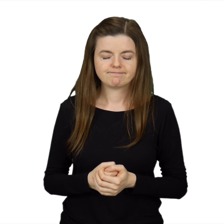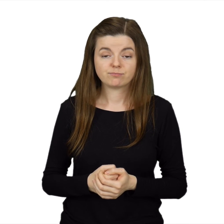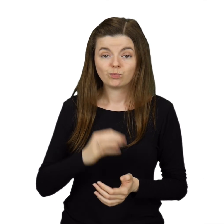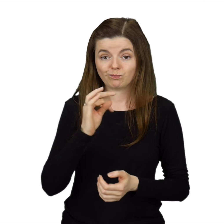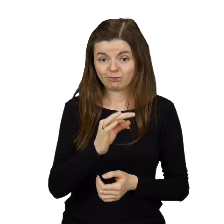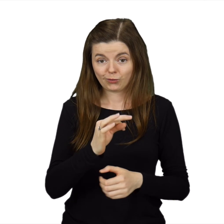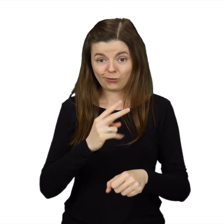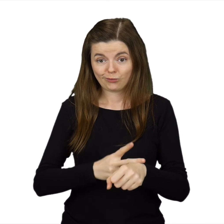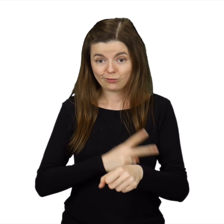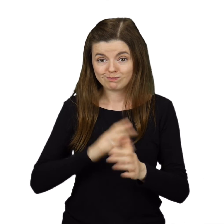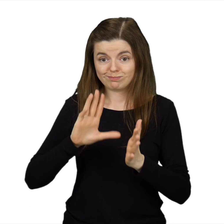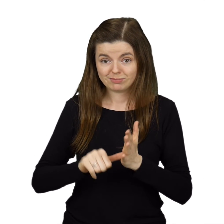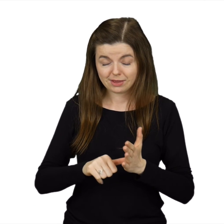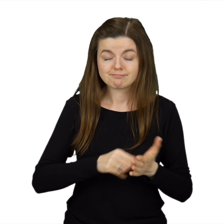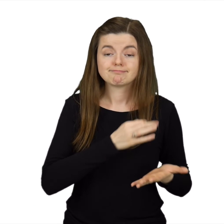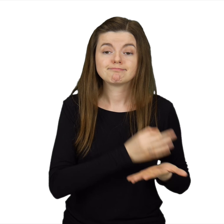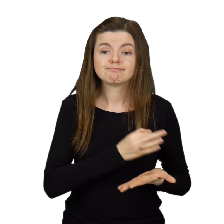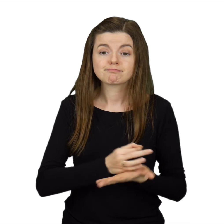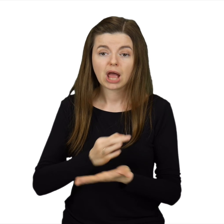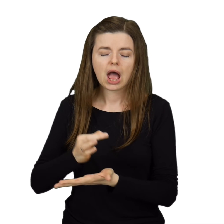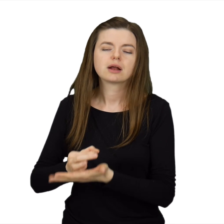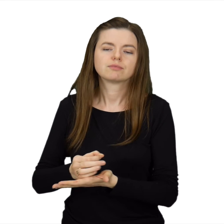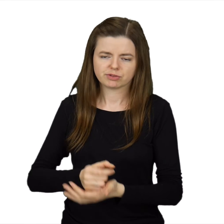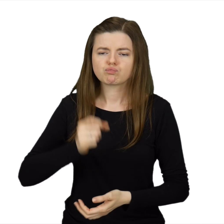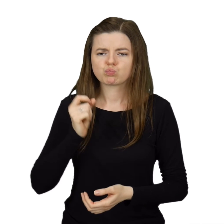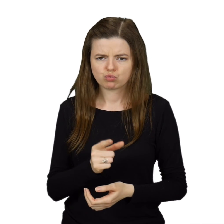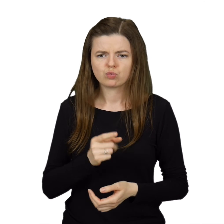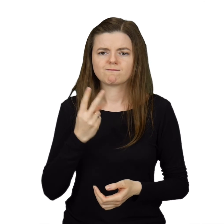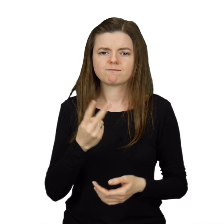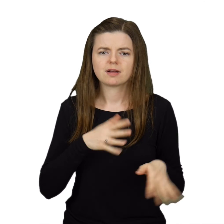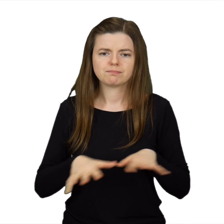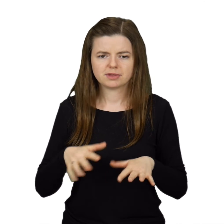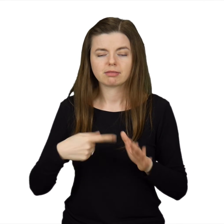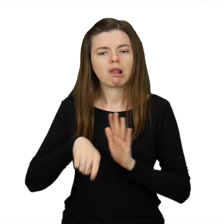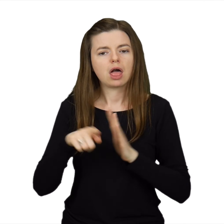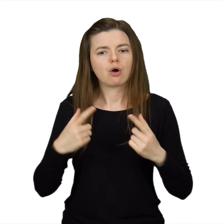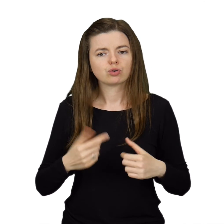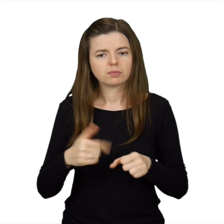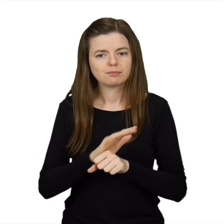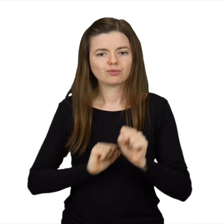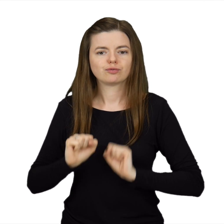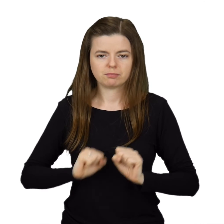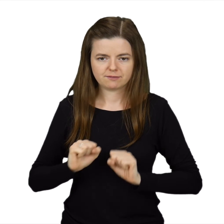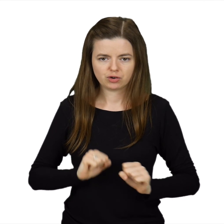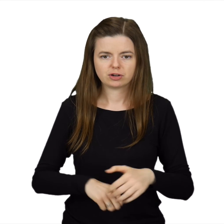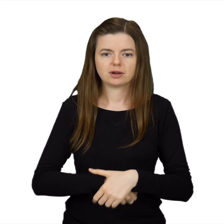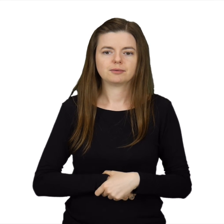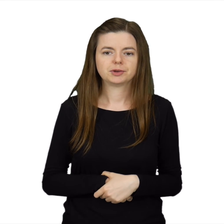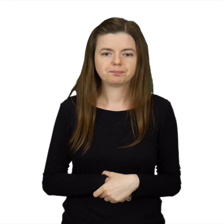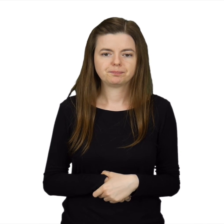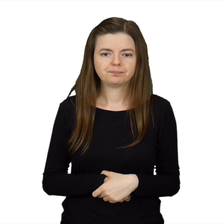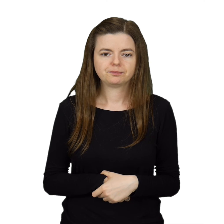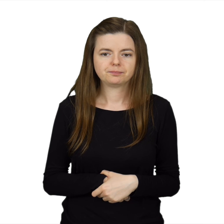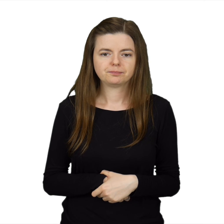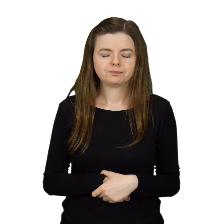Na parkingu przed Urzędem Miejskim znajdują się dwa miejsca dla osób z niepełnosprawnościami.